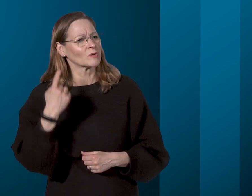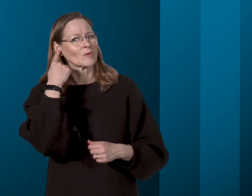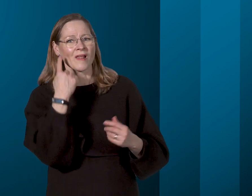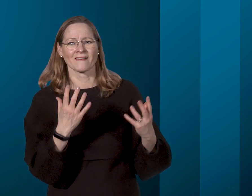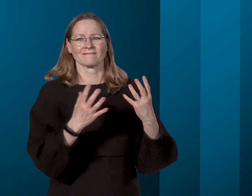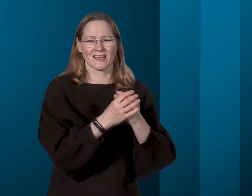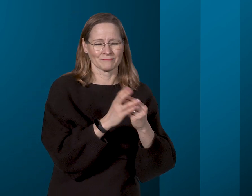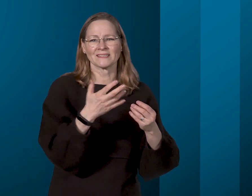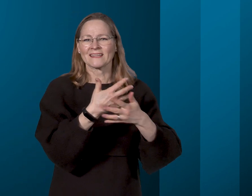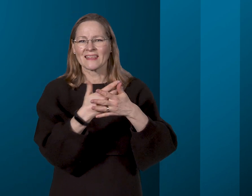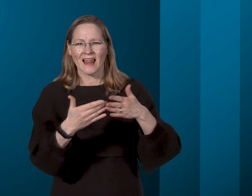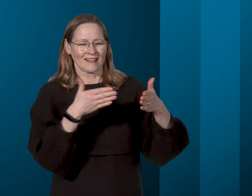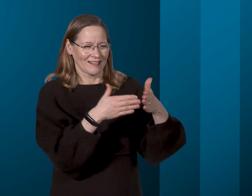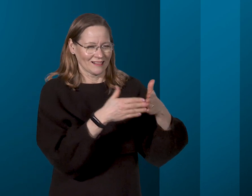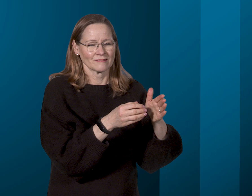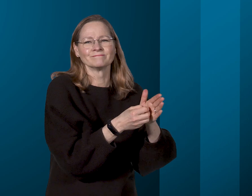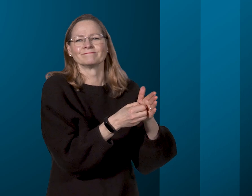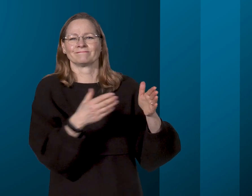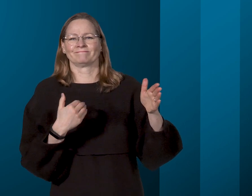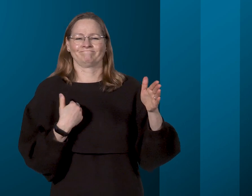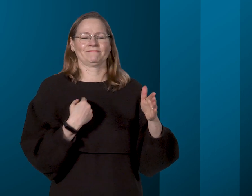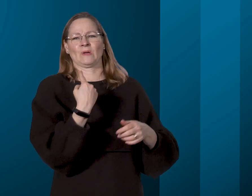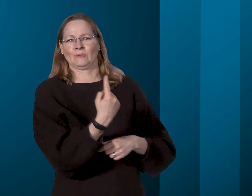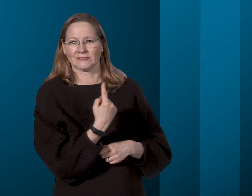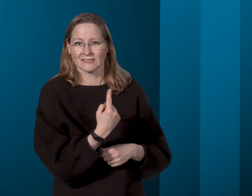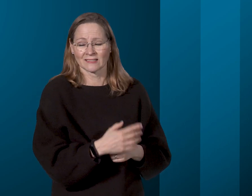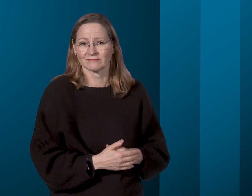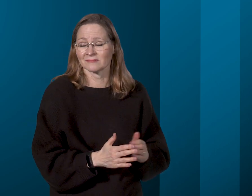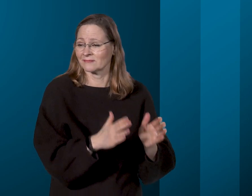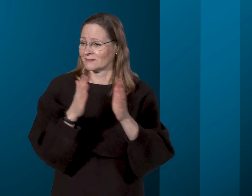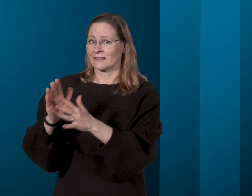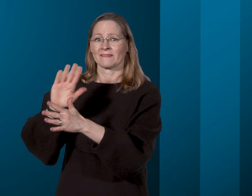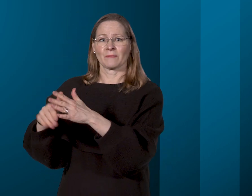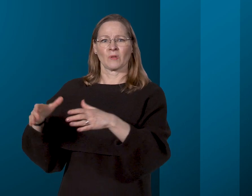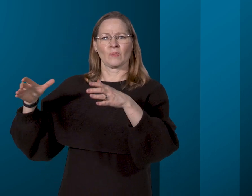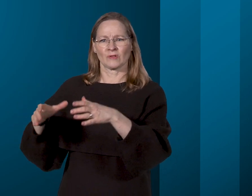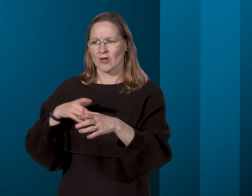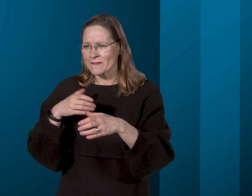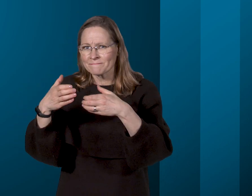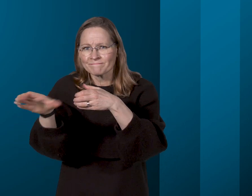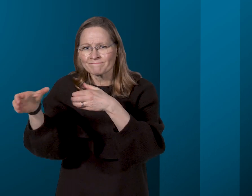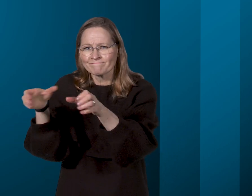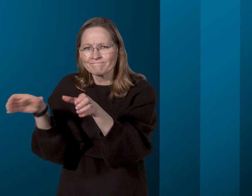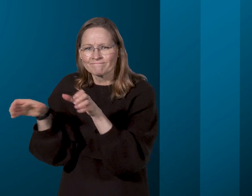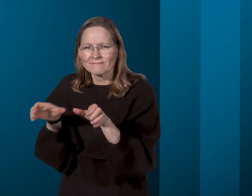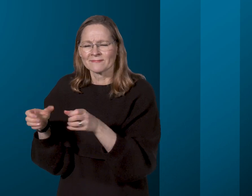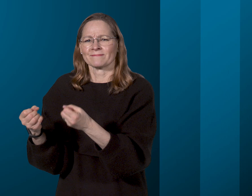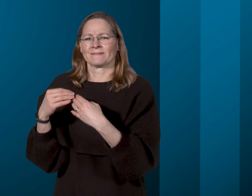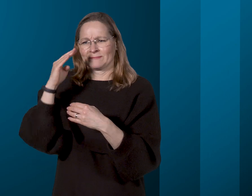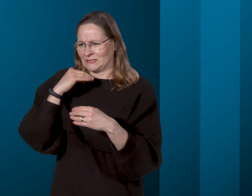Kuulevien kanssa kielimuuri voi aiheuttaa yksinäisyyttä, - siinä missä viittomakielisen yhteisön hierarkkisuus saattaa -